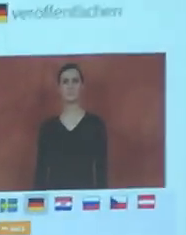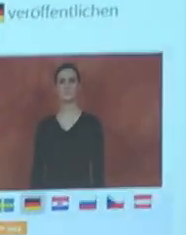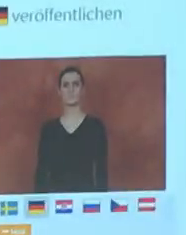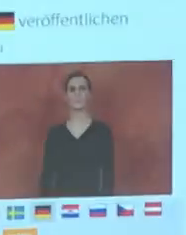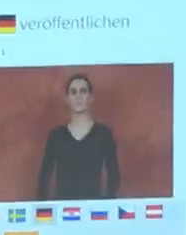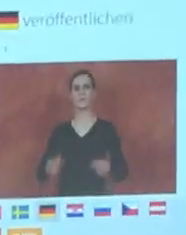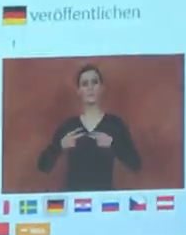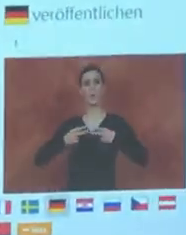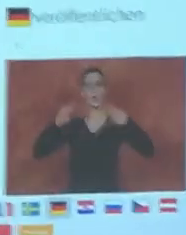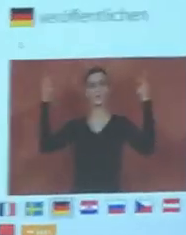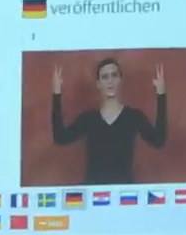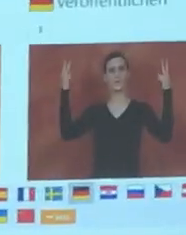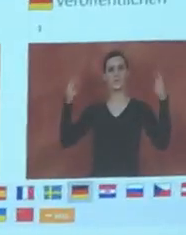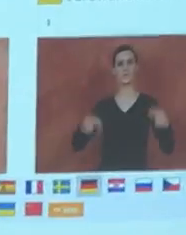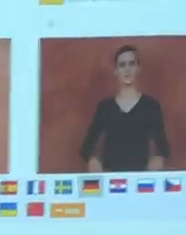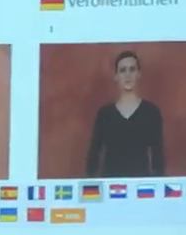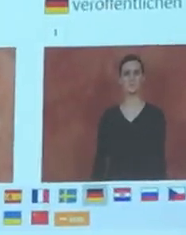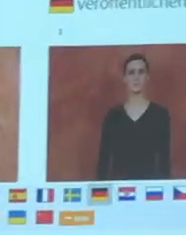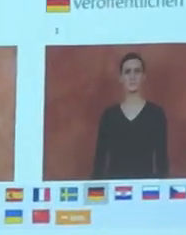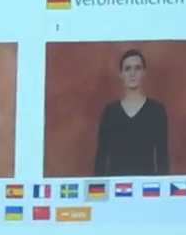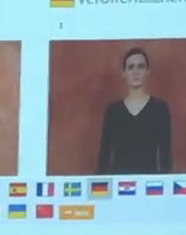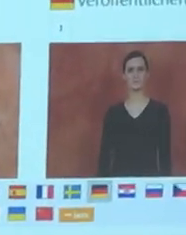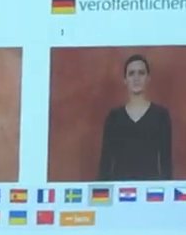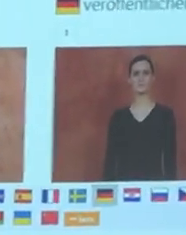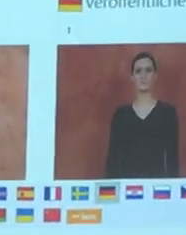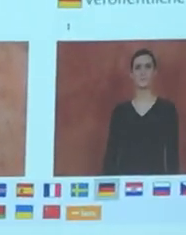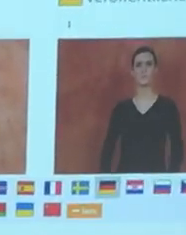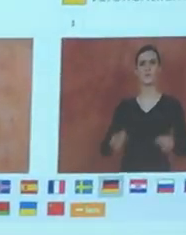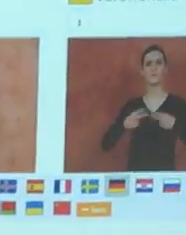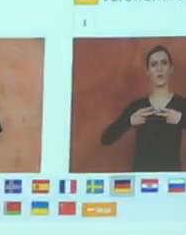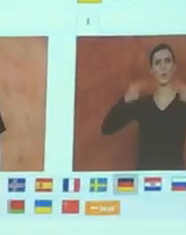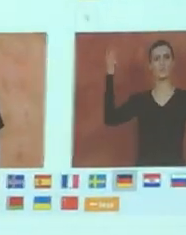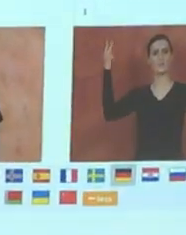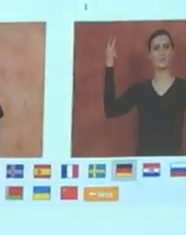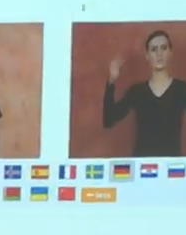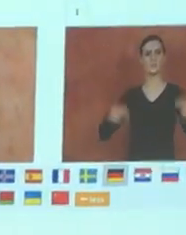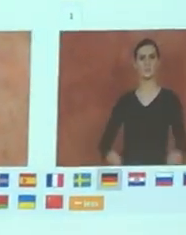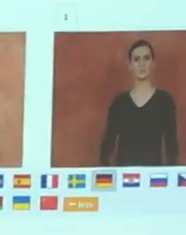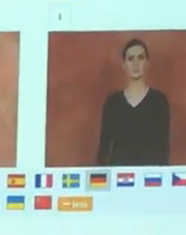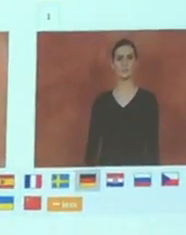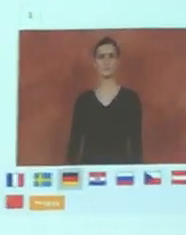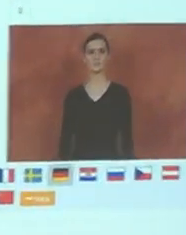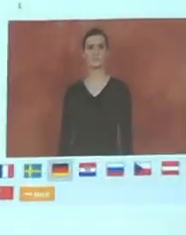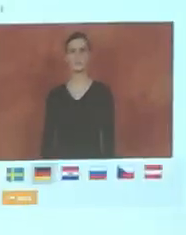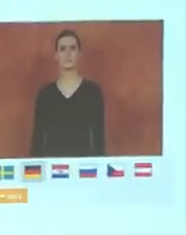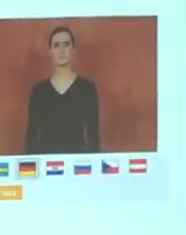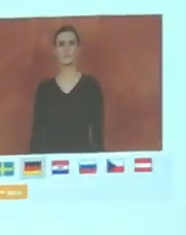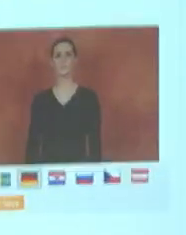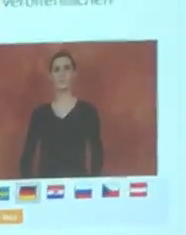wo viele Sprachen zusammenstoßen, sie interagieren immer. Ich dachte, das wäre ein interessantes Beispiel dafür!